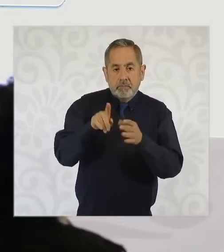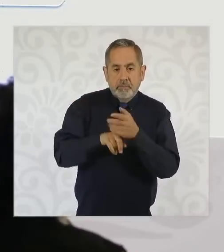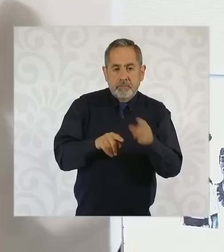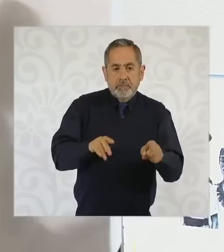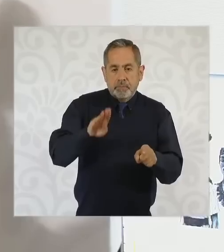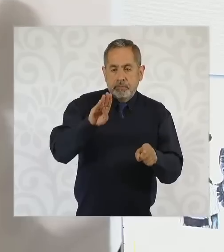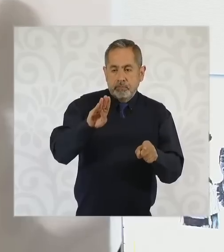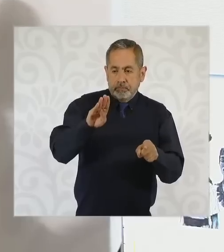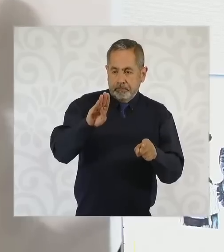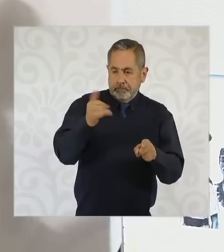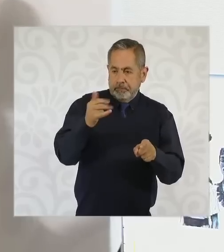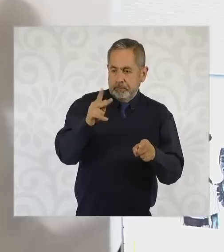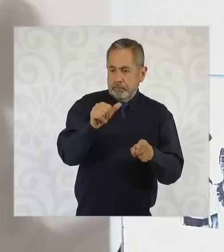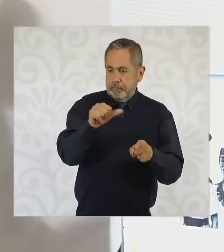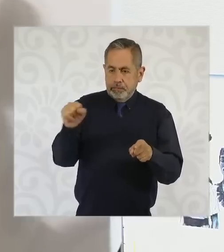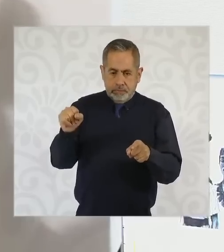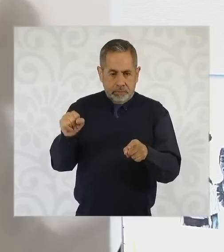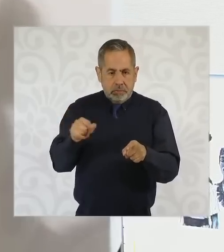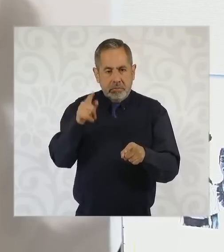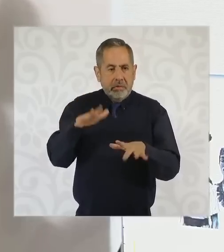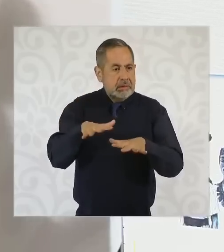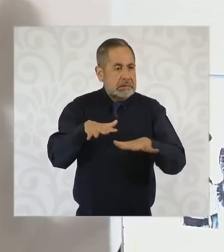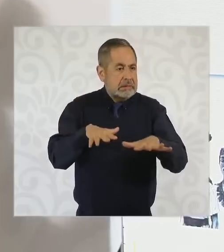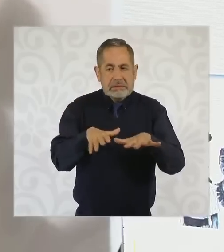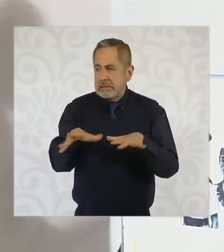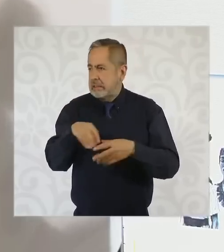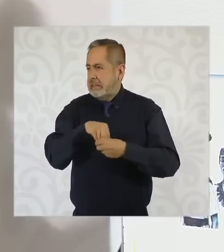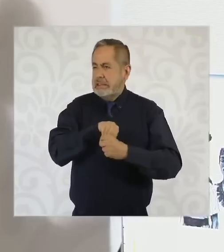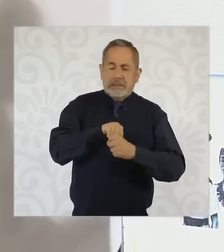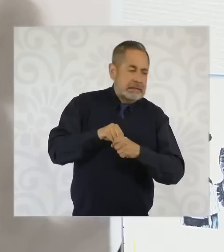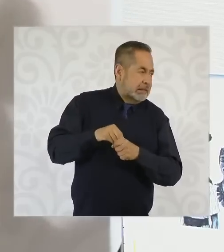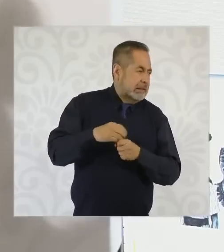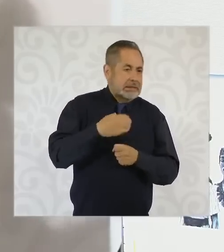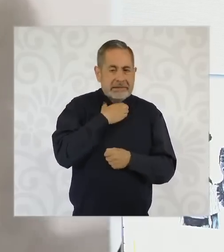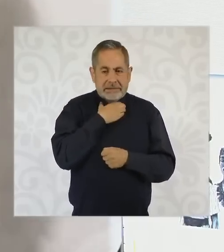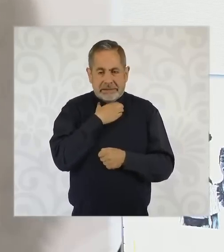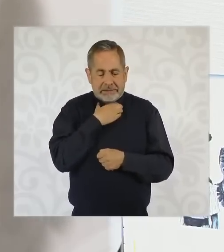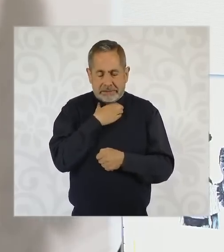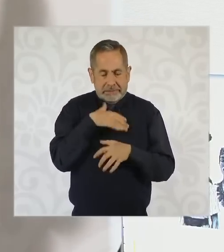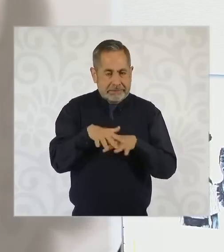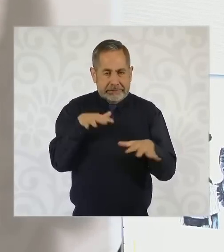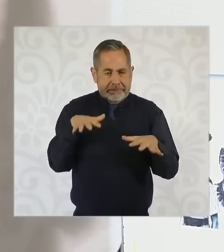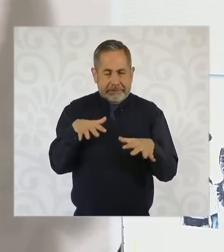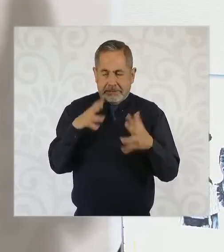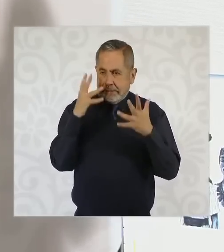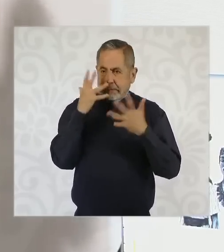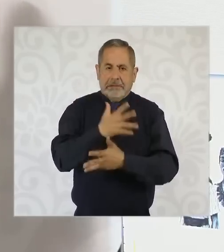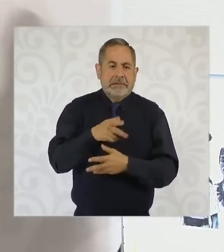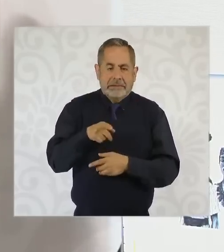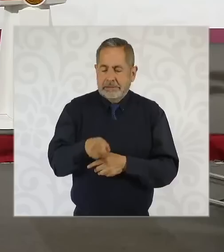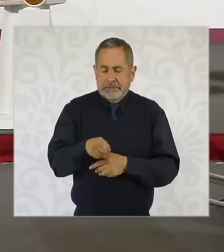problemas en ocasiones de deslizamientos en esta zona entonces este se vuelve una una carretera